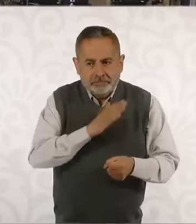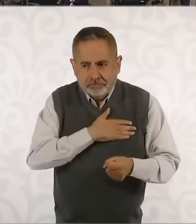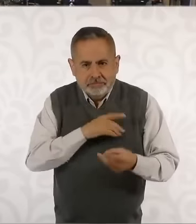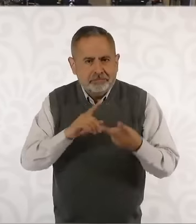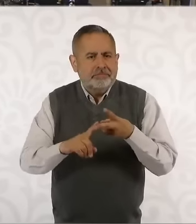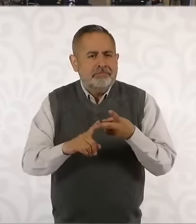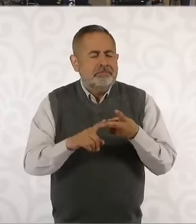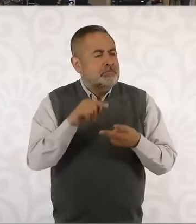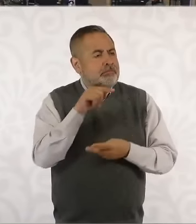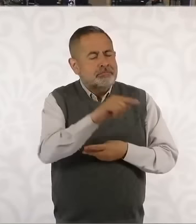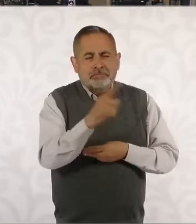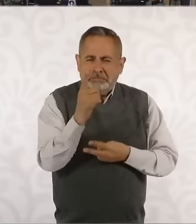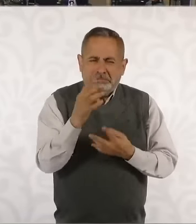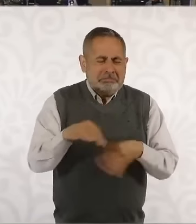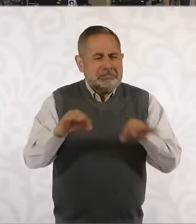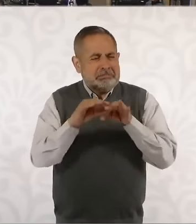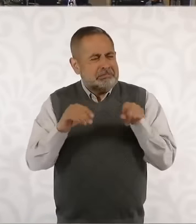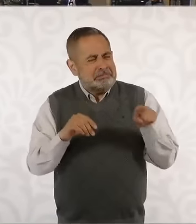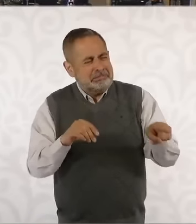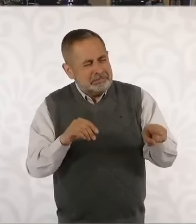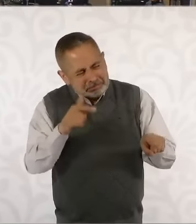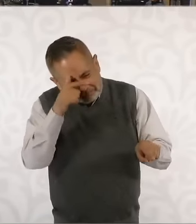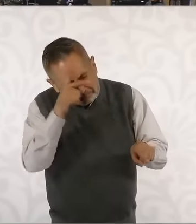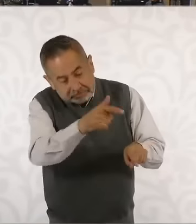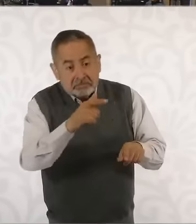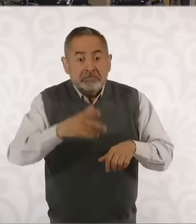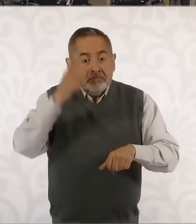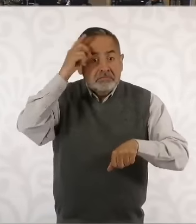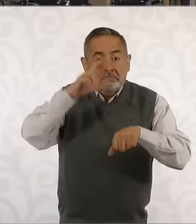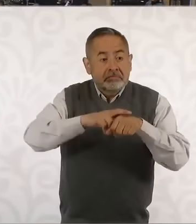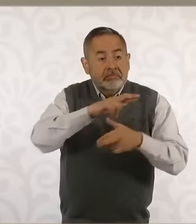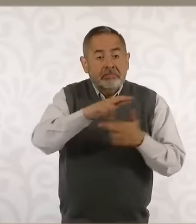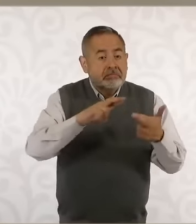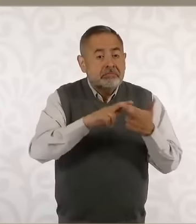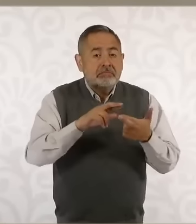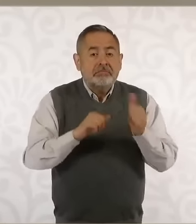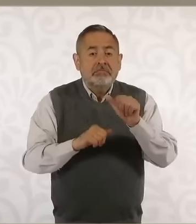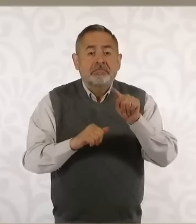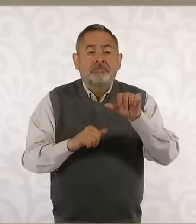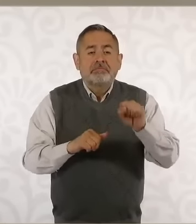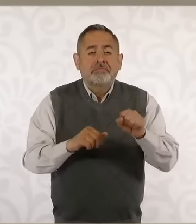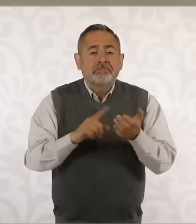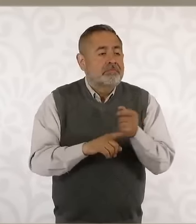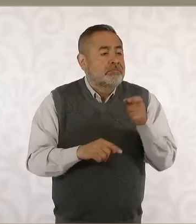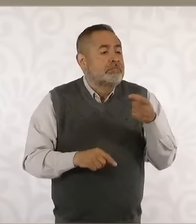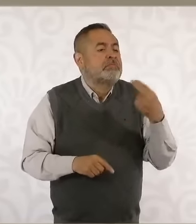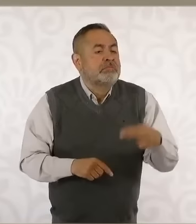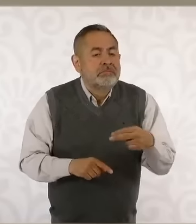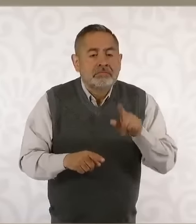dato importantísimo a destacar es que el director regional de Atlas Network es León Salinas, primo